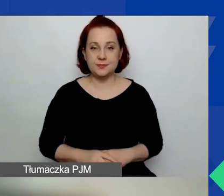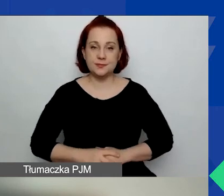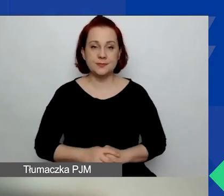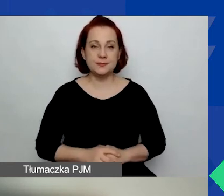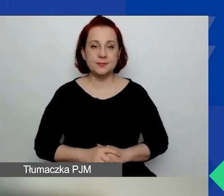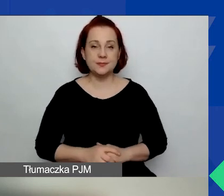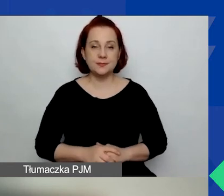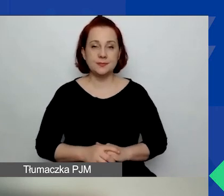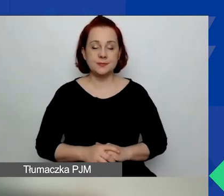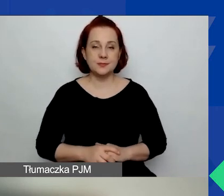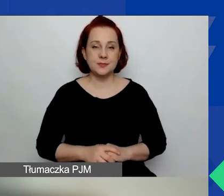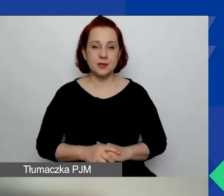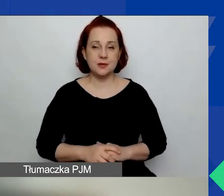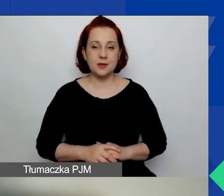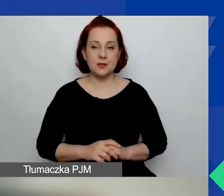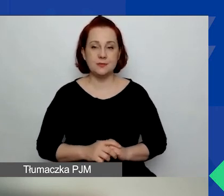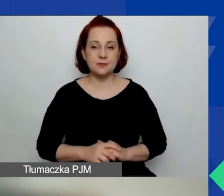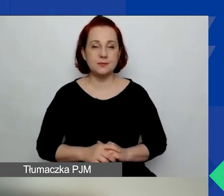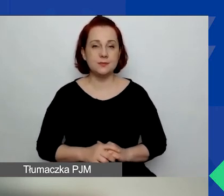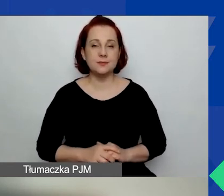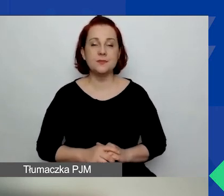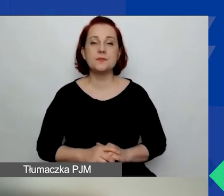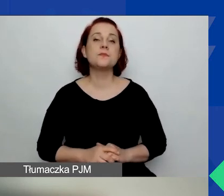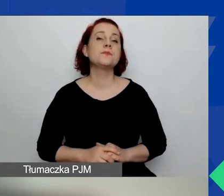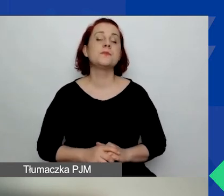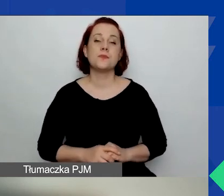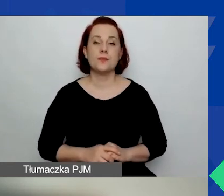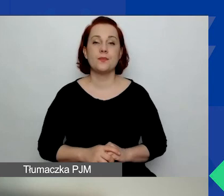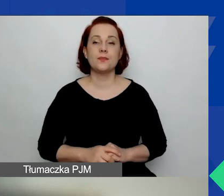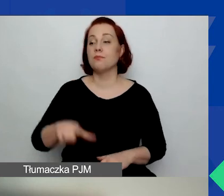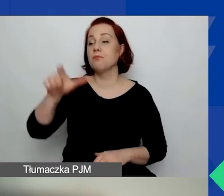Kim mogą być wnioskodawcy?